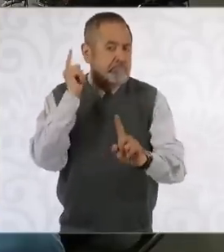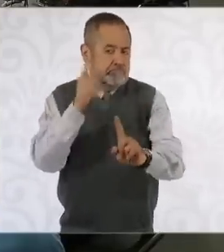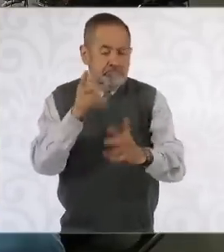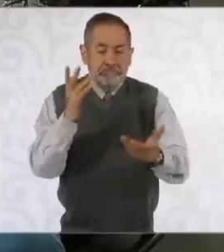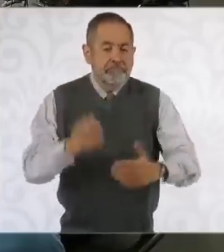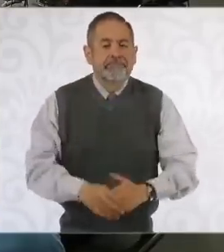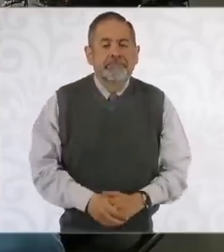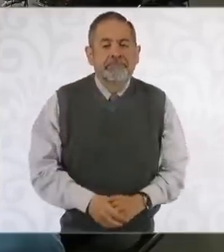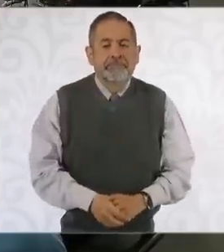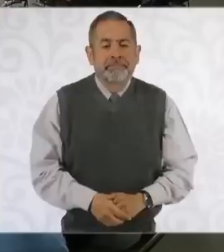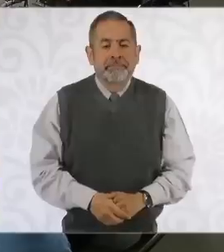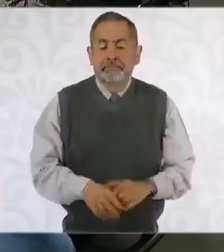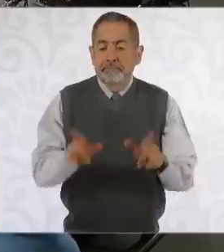a ver ya el último por acá